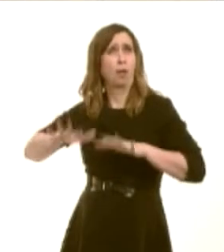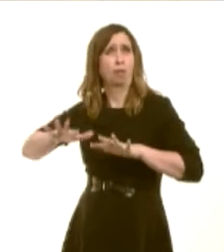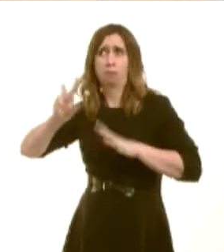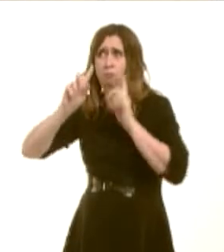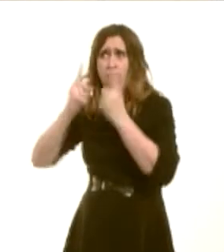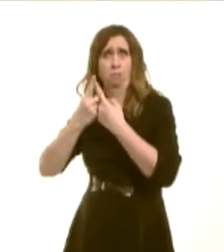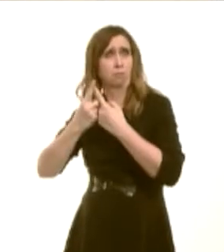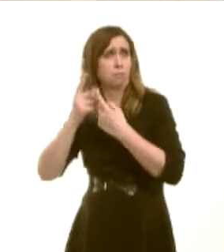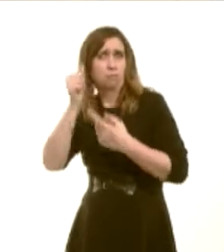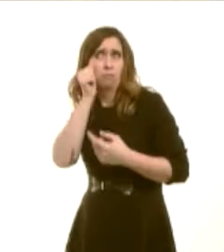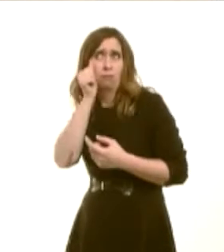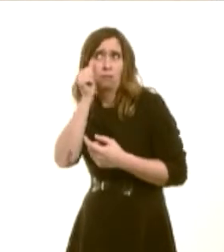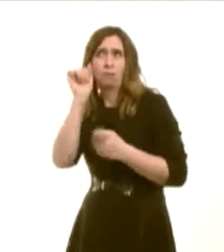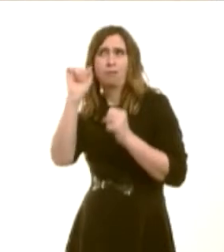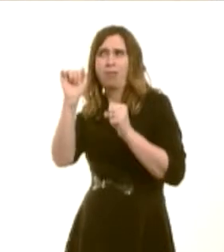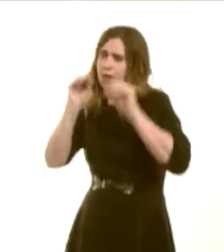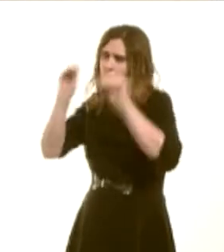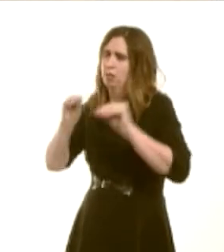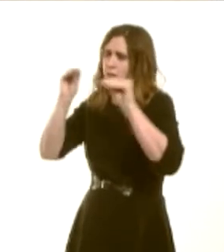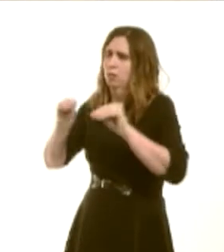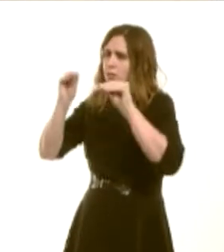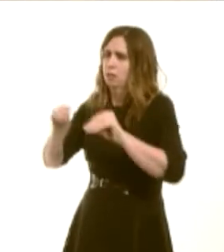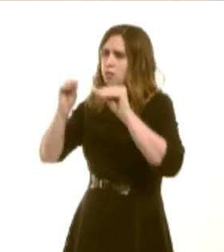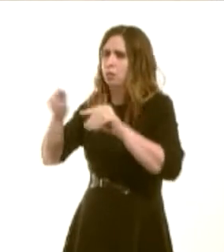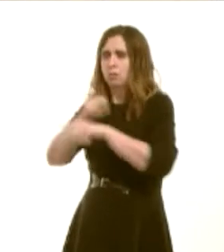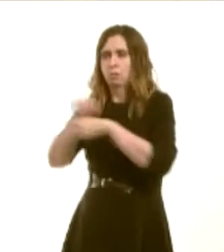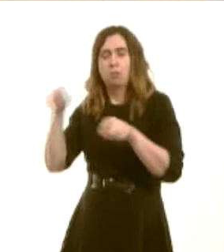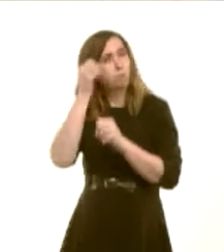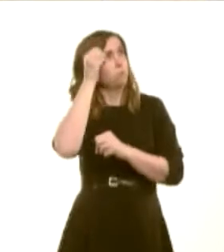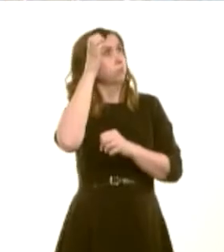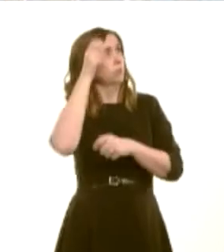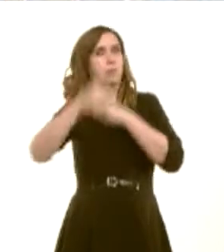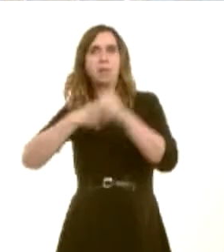sure that the knowledge they generate generates a benefit for the local community.